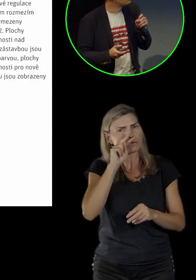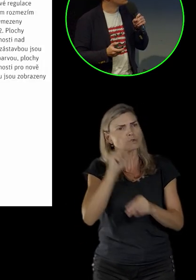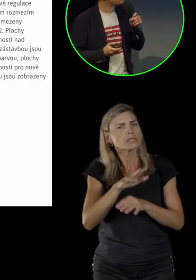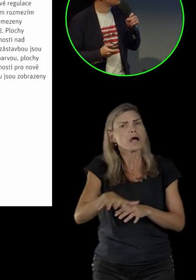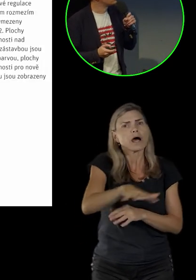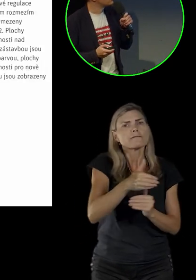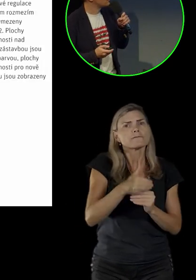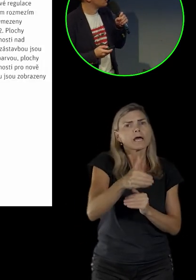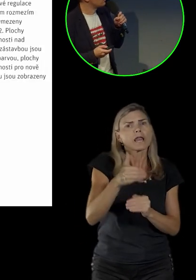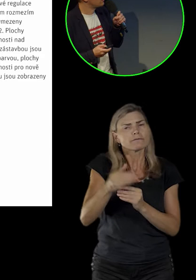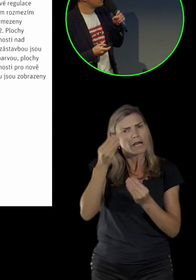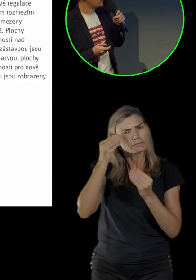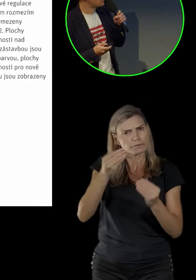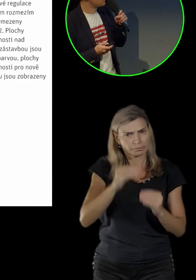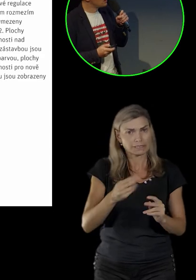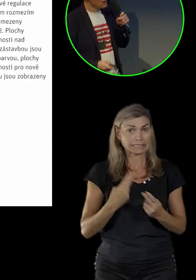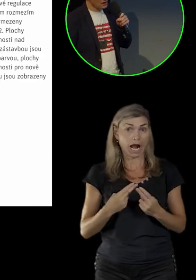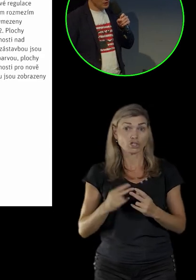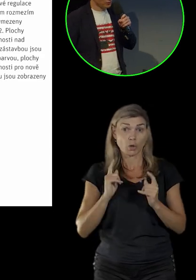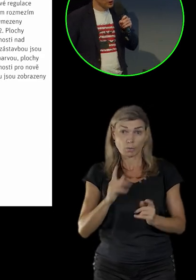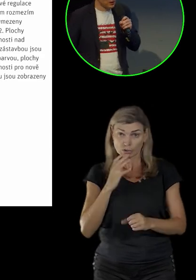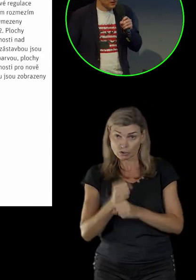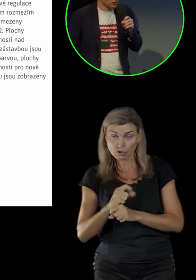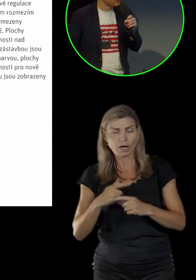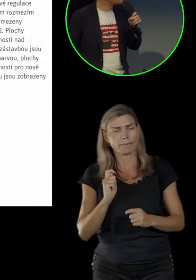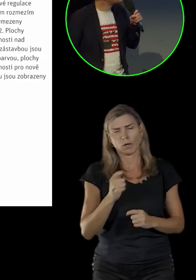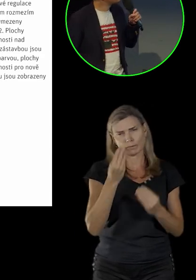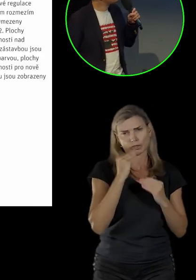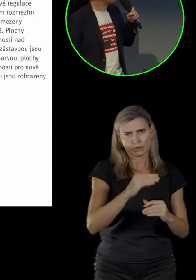protože ten charakter zcela nově vytvářím. Metropolitní plán samozřejmě obsahuje